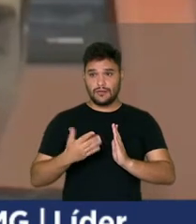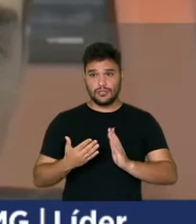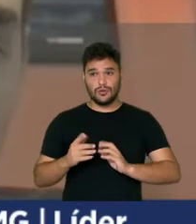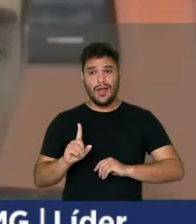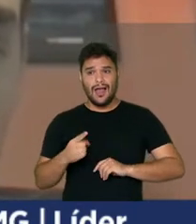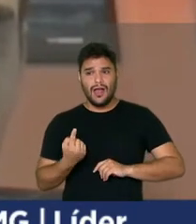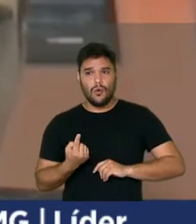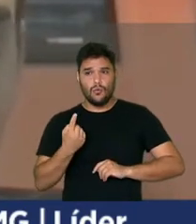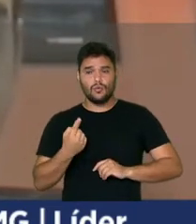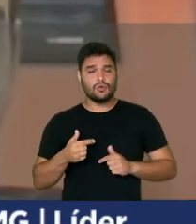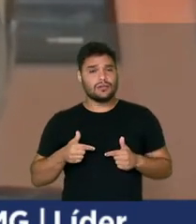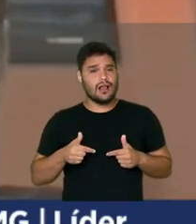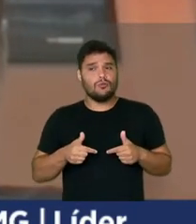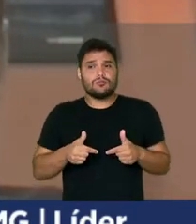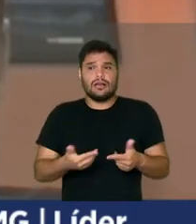AFINAL DE CONTAS O NOSSO PARTIDO QUE É O ÚNICO QUE